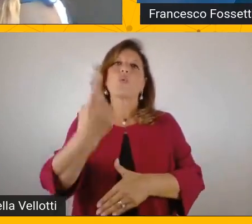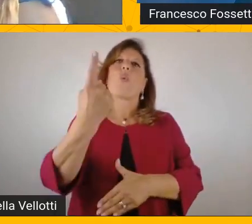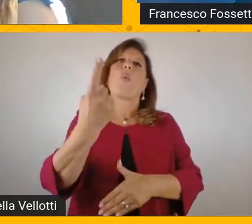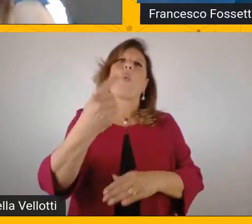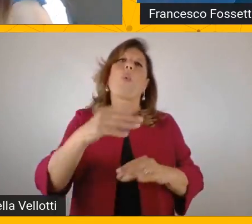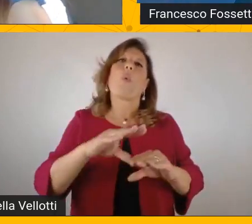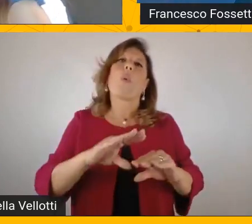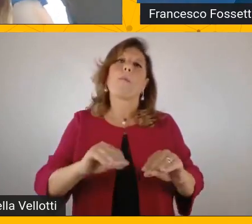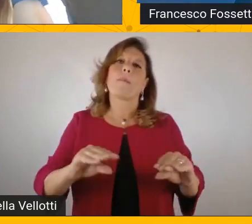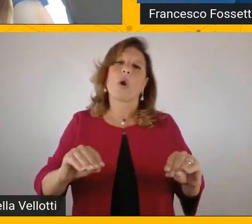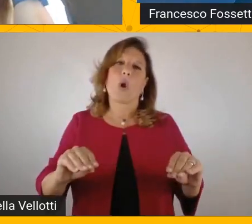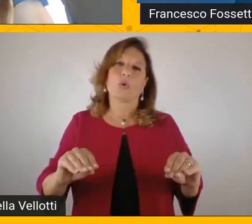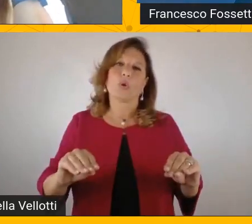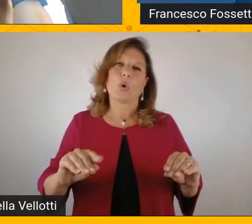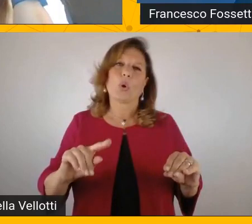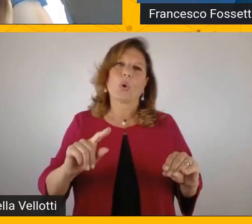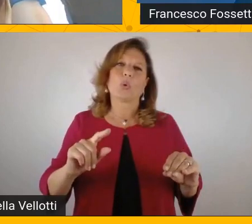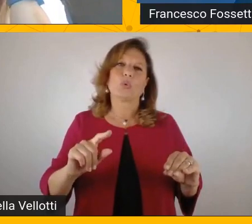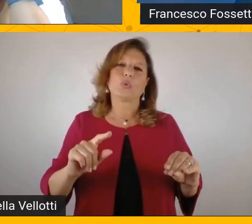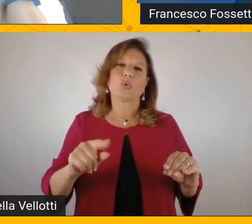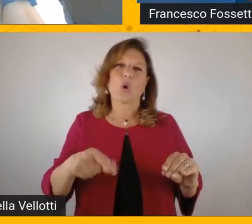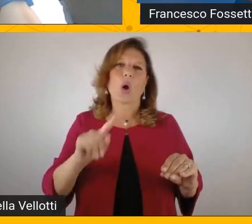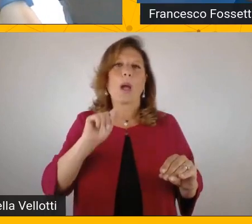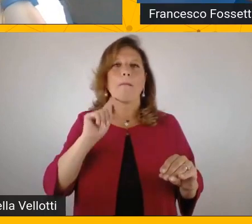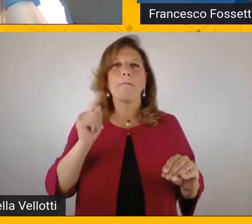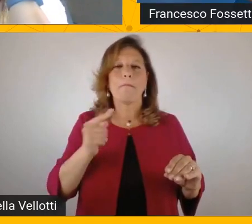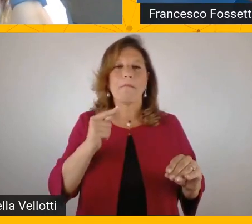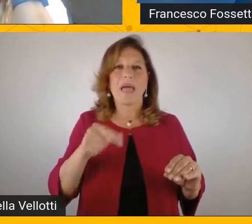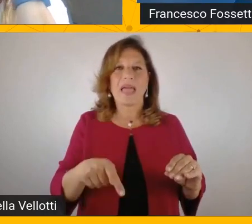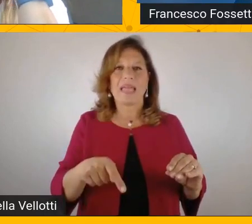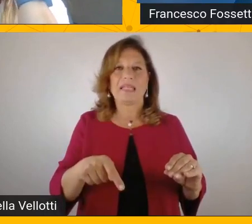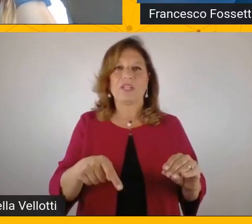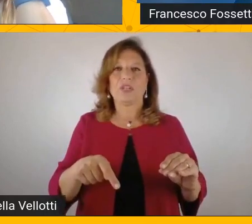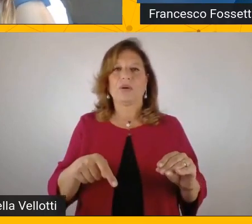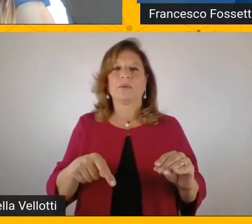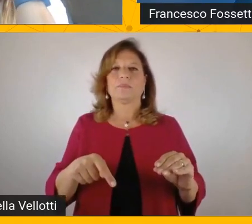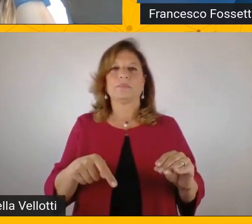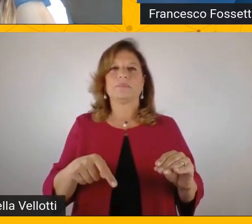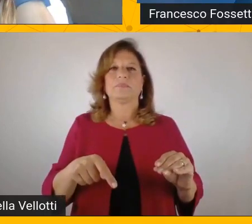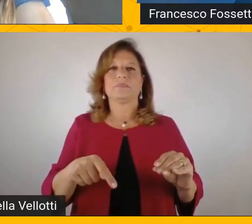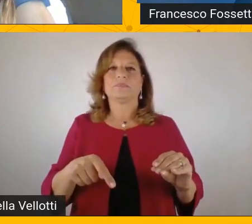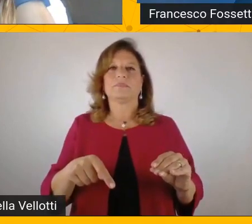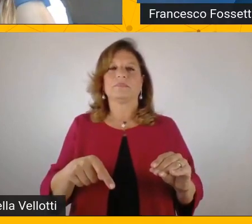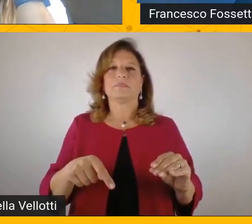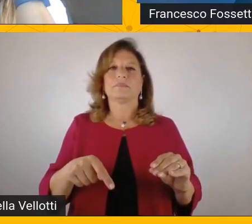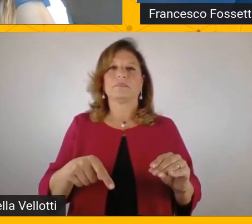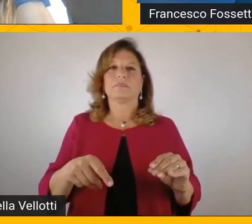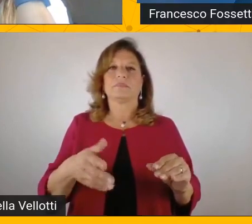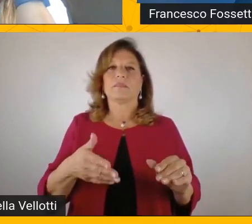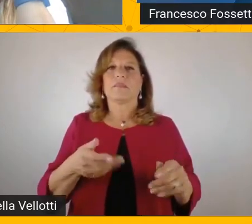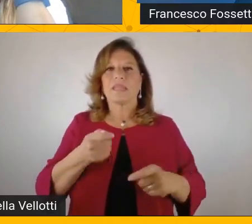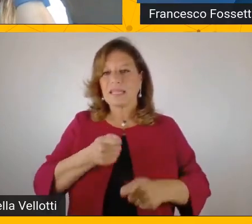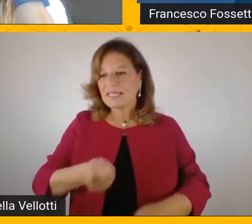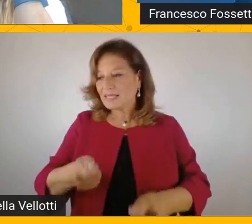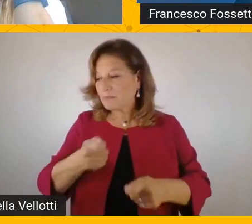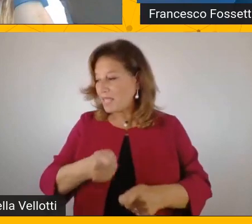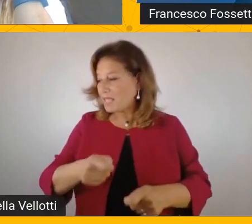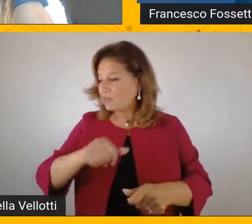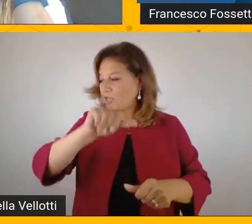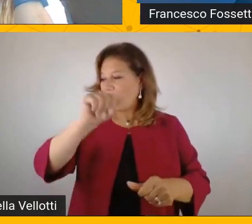incentivare l'acquisto di un singolo prodotto ad un hm a